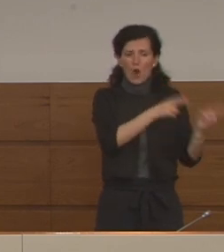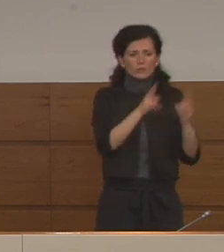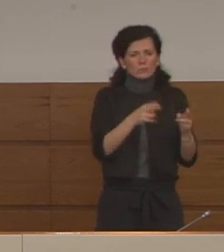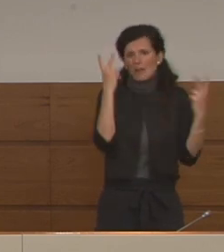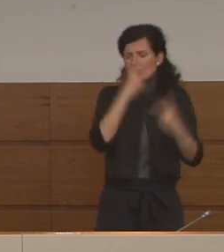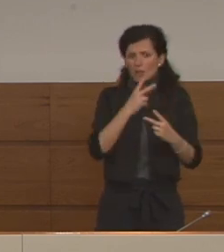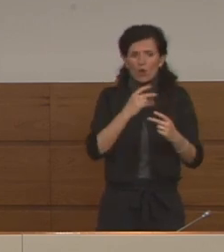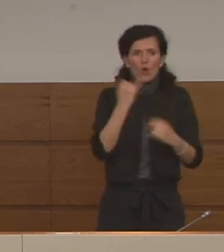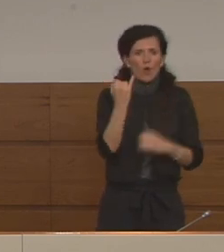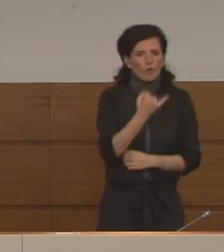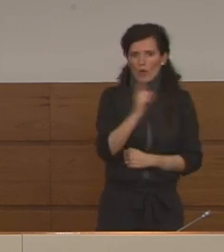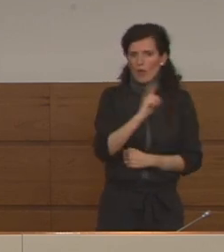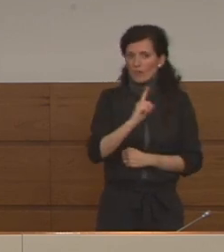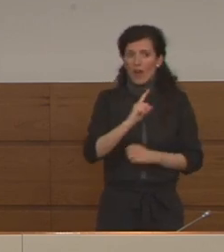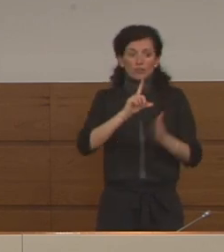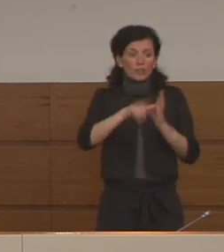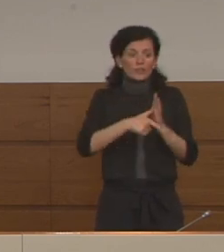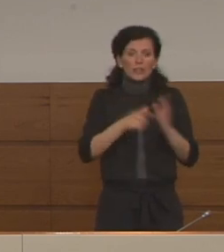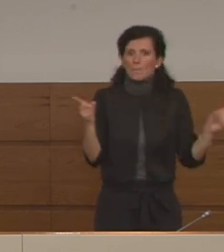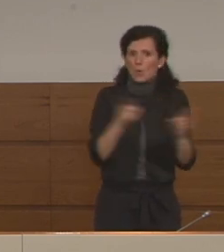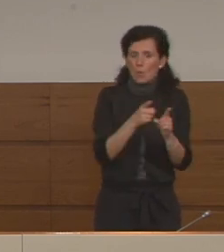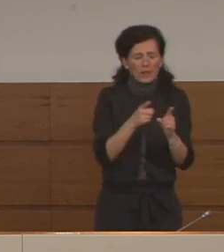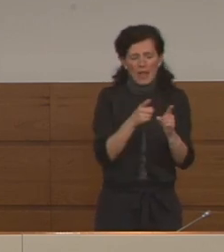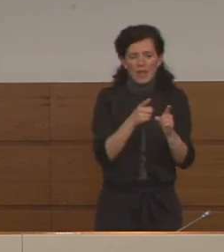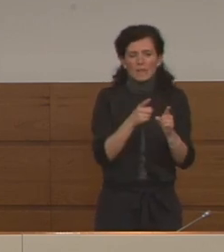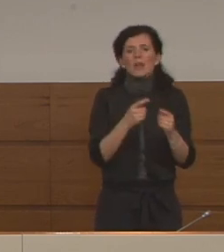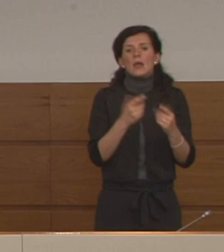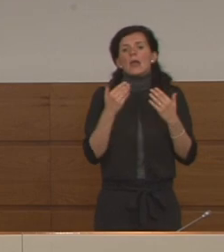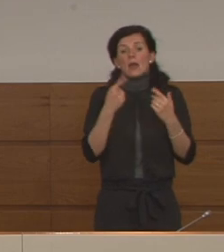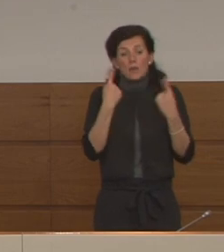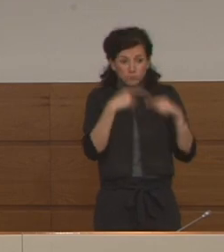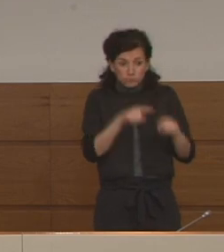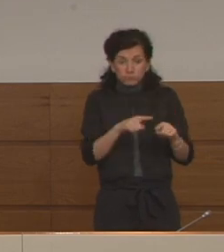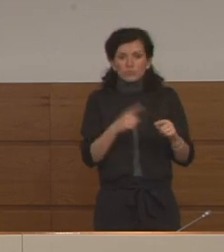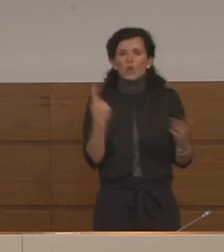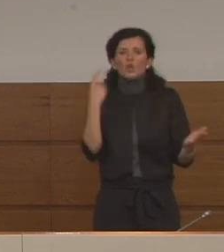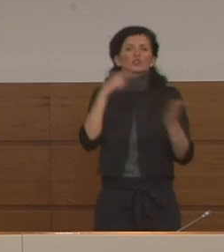poter ritornare ad una normalità assistenziale negli ospedali.